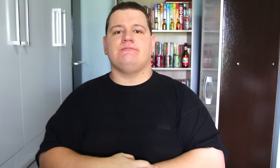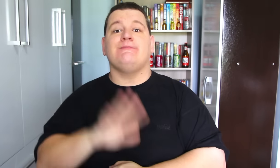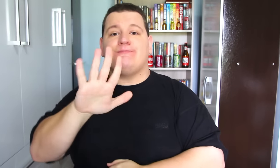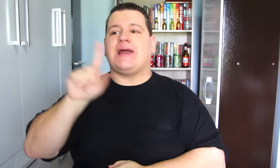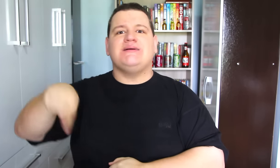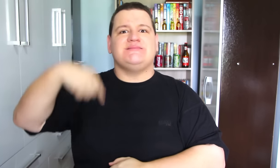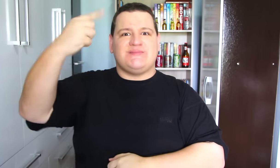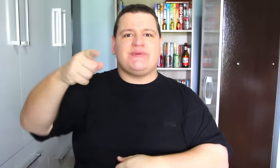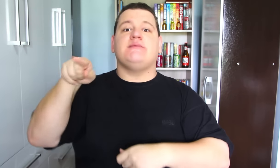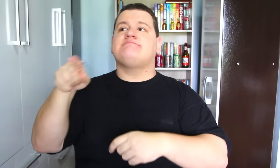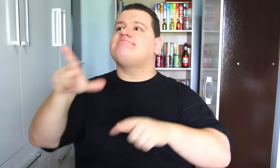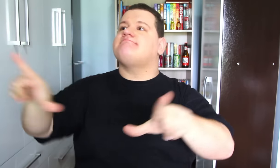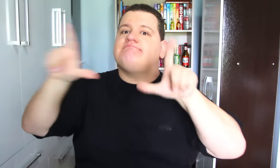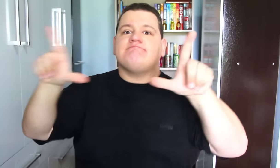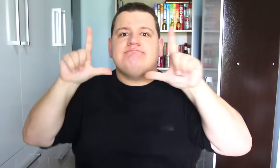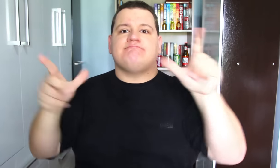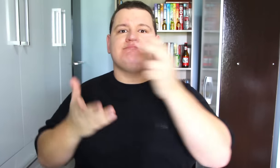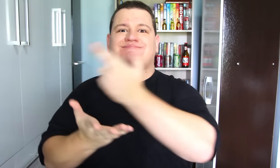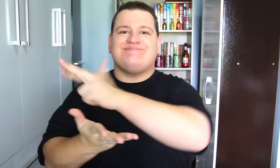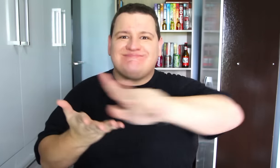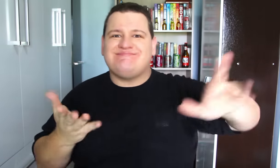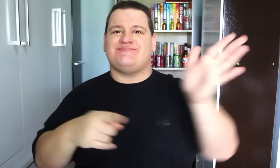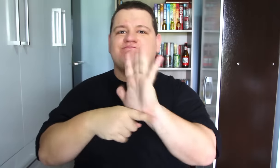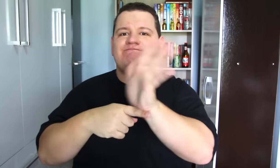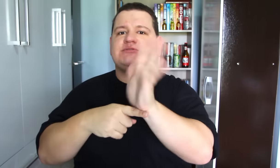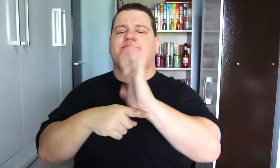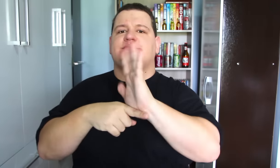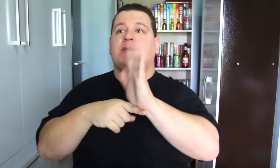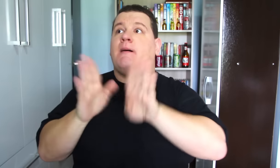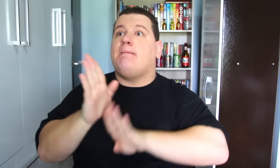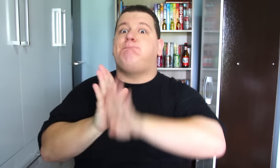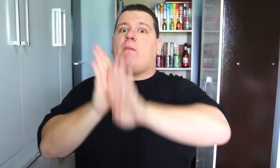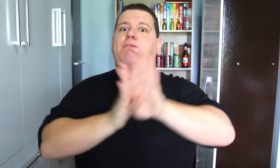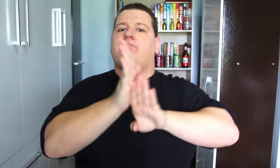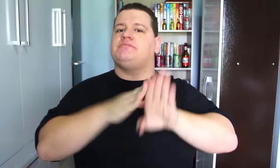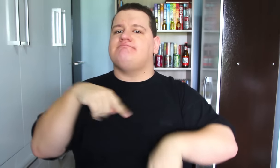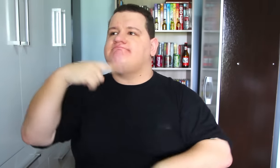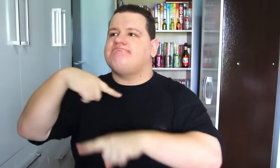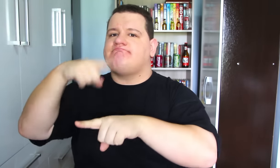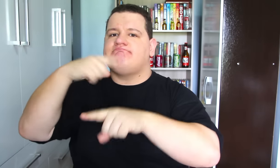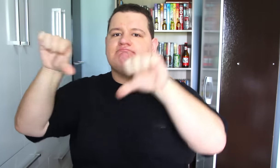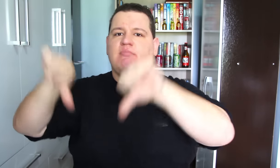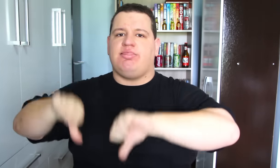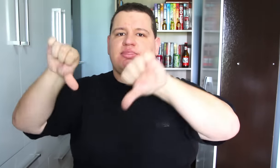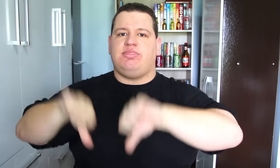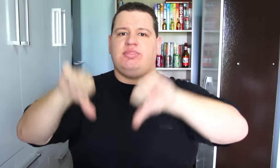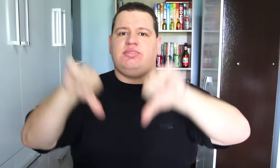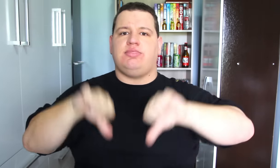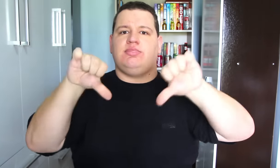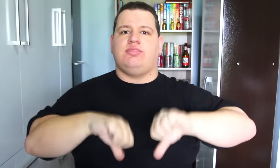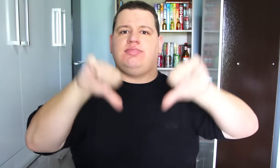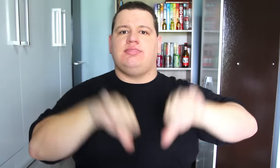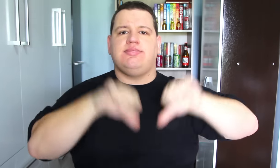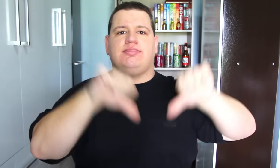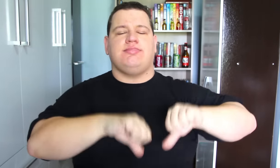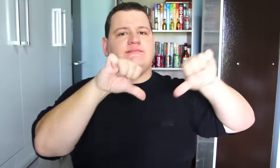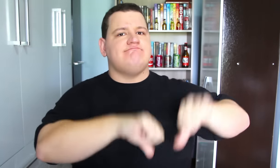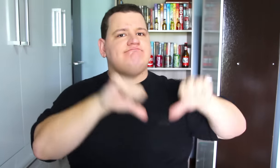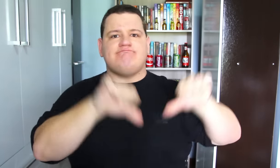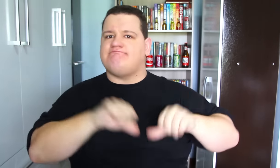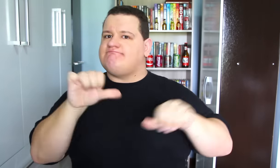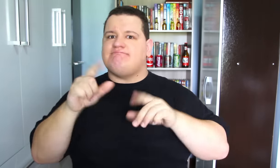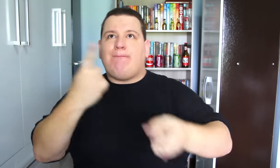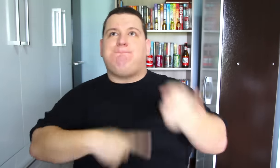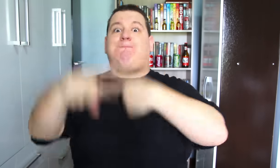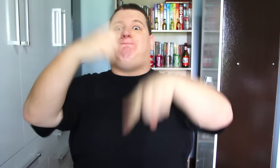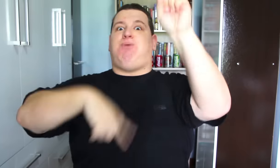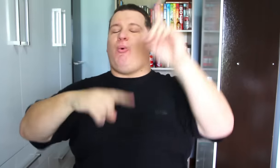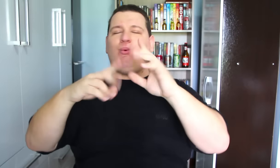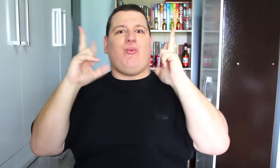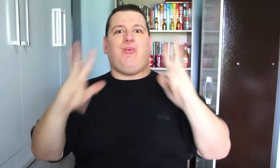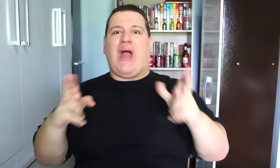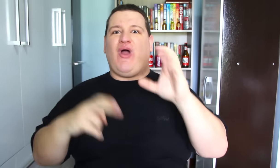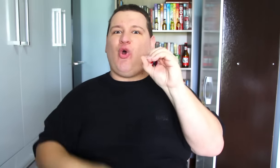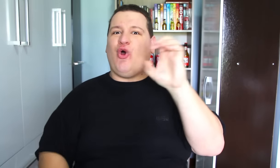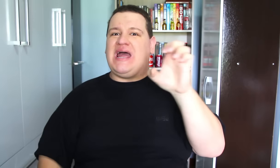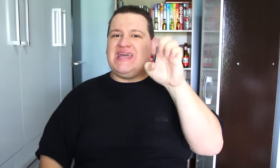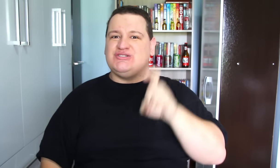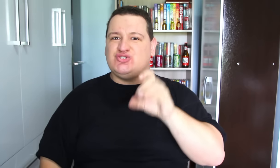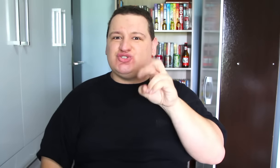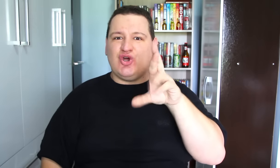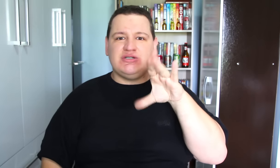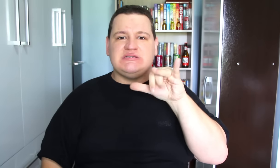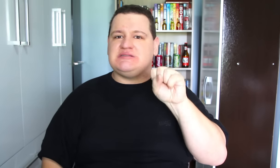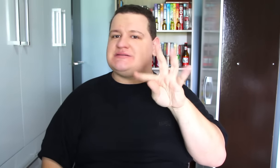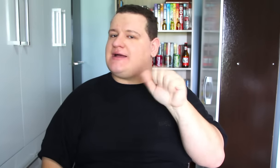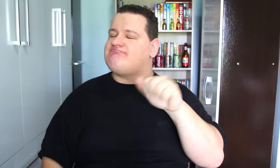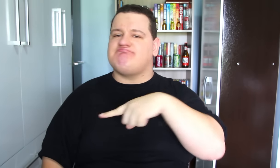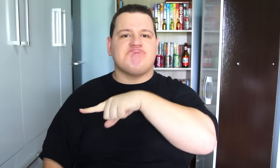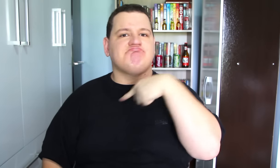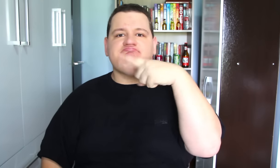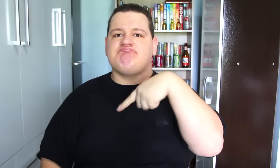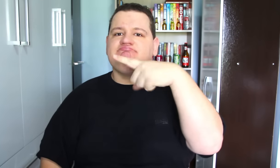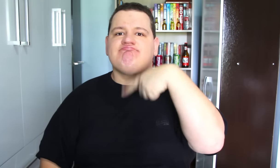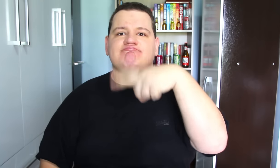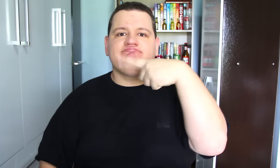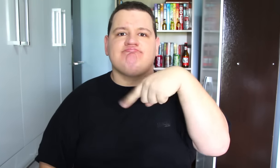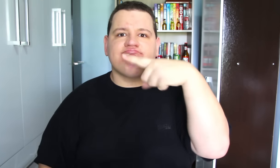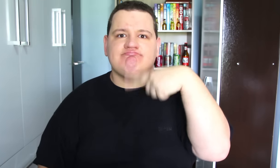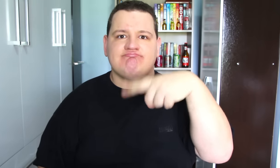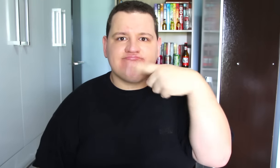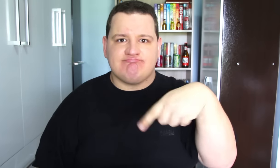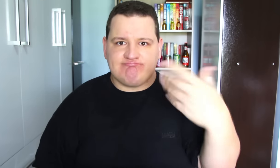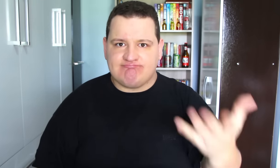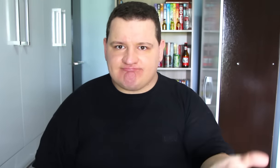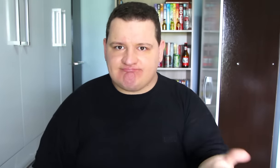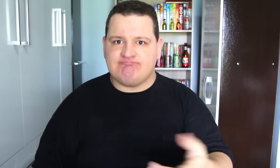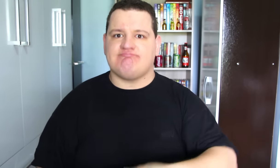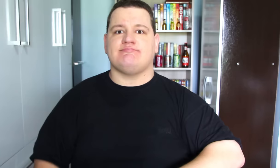mas não conseguiu deslanchar em nenhum outro trabalho depois do filme.